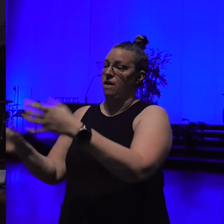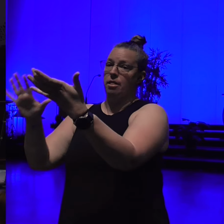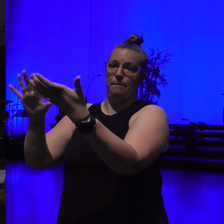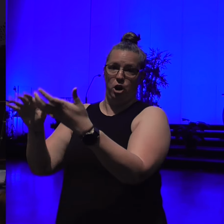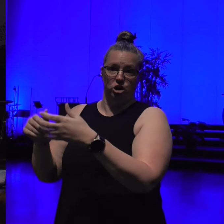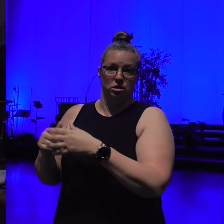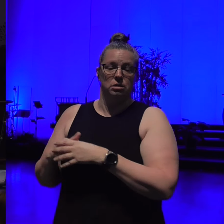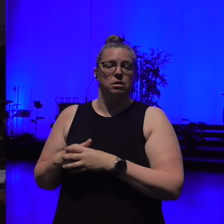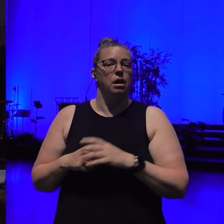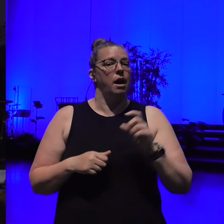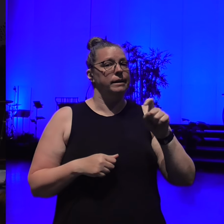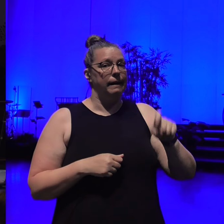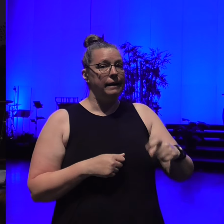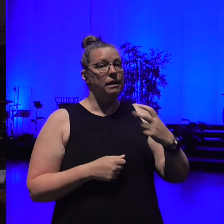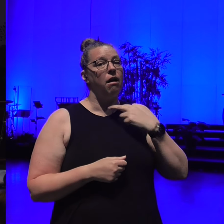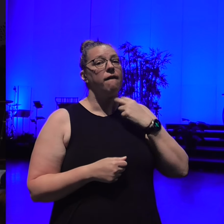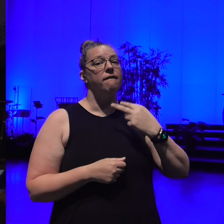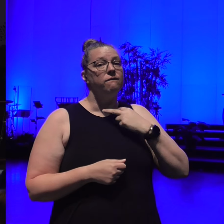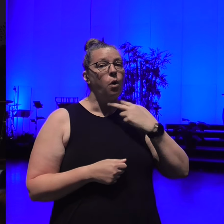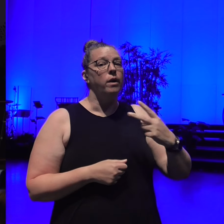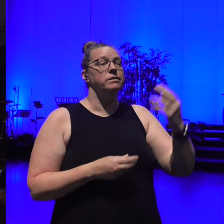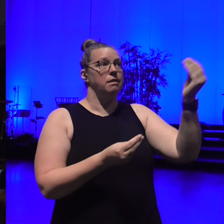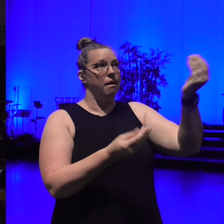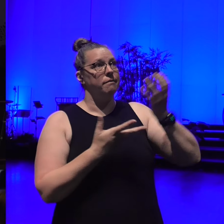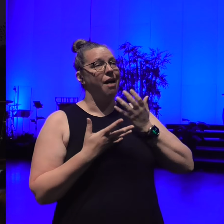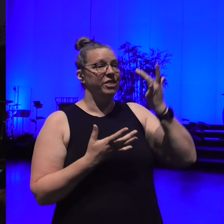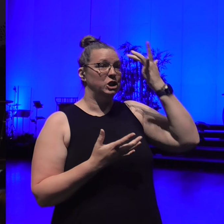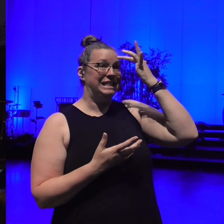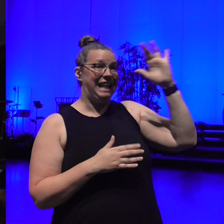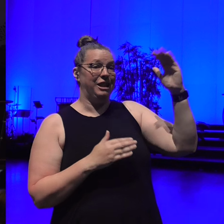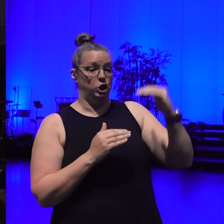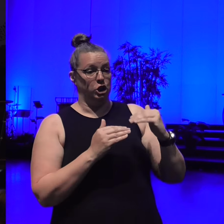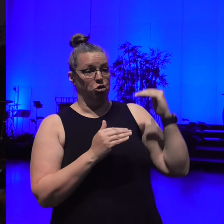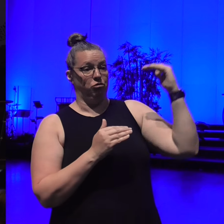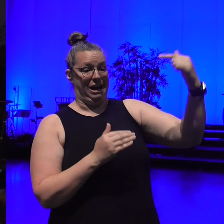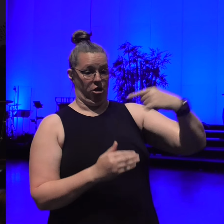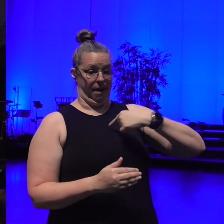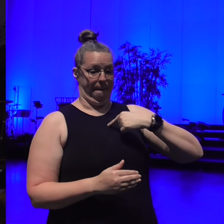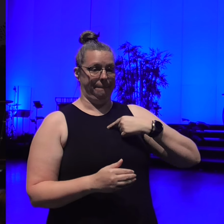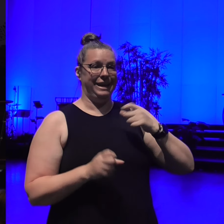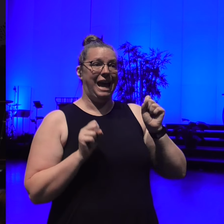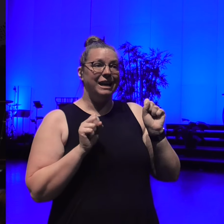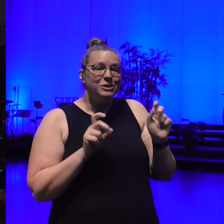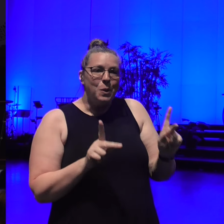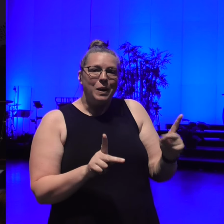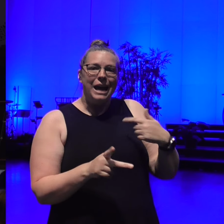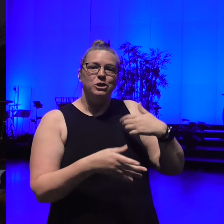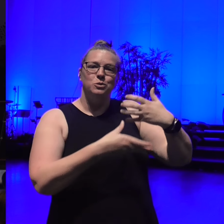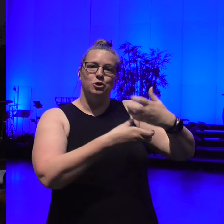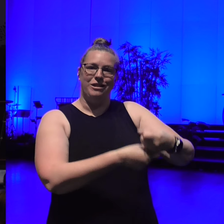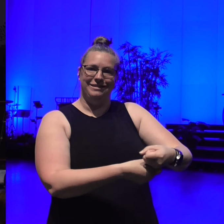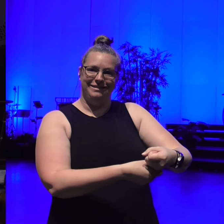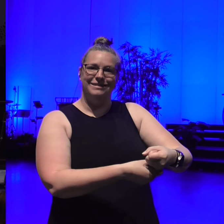me diga que hay una inteligencia más grande que yo y que está bien vivir en confianza